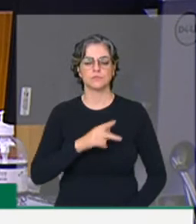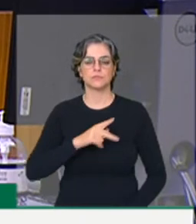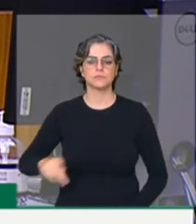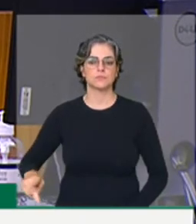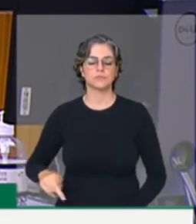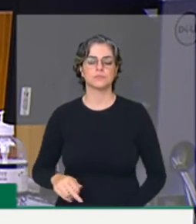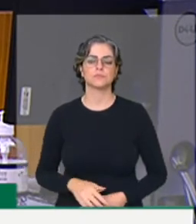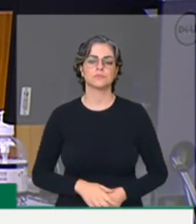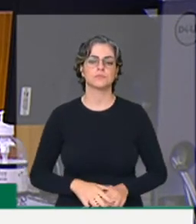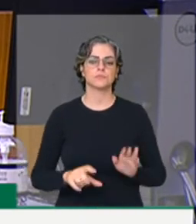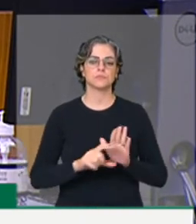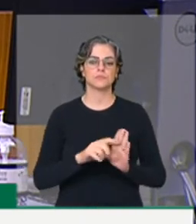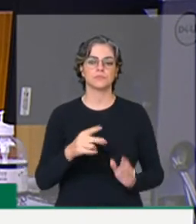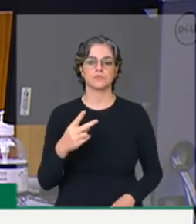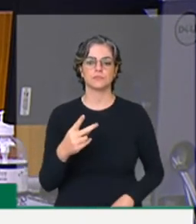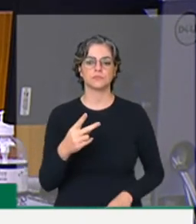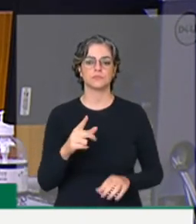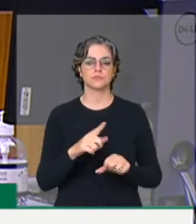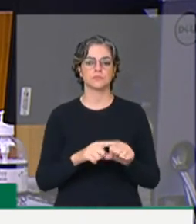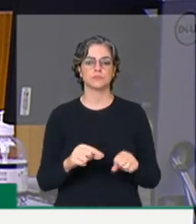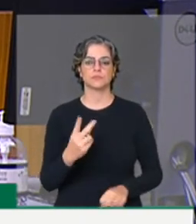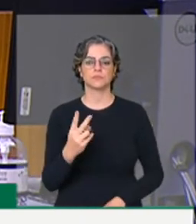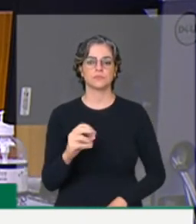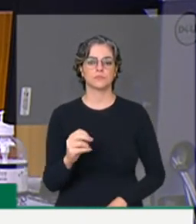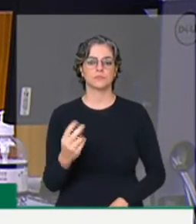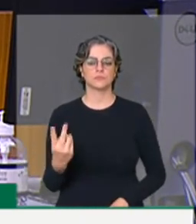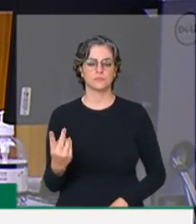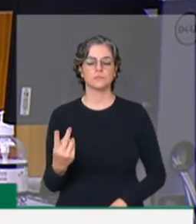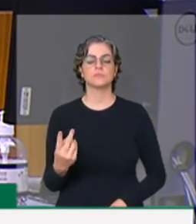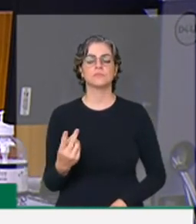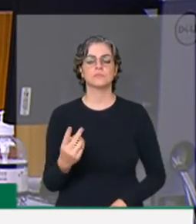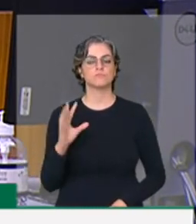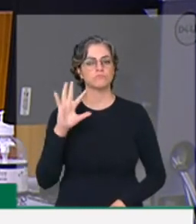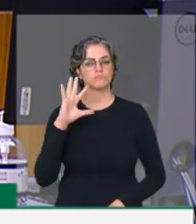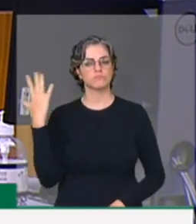PARÁGRAFO SEGUNDO DO ARTIGO 202 DO REGIMENTO INTERNO ESTA PRESIDÊNCIA DECIDE CRIAR A COMISSÃO ESPECIAL DESTINADA A